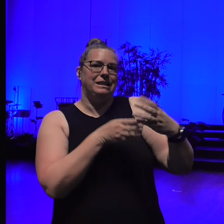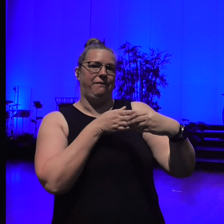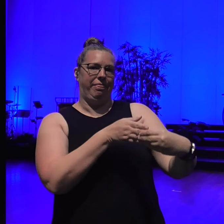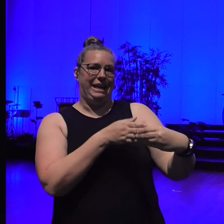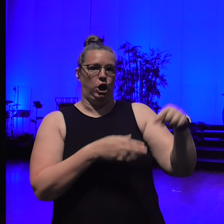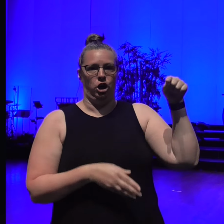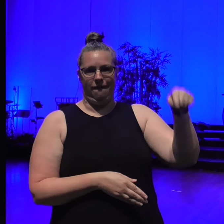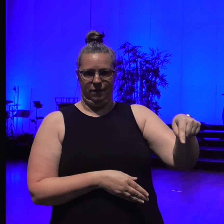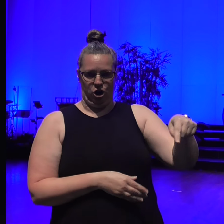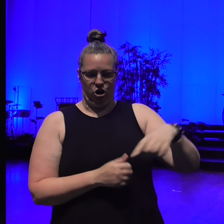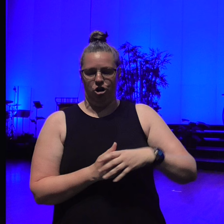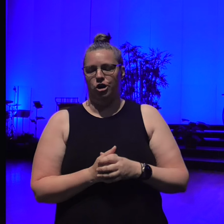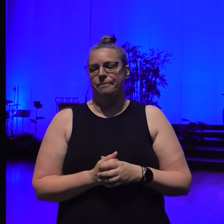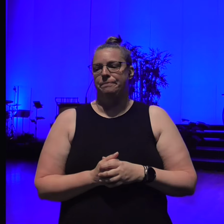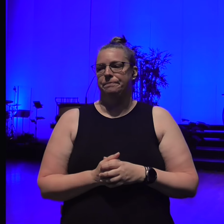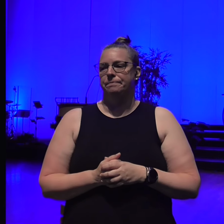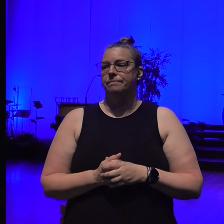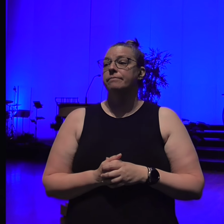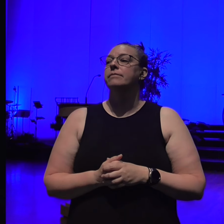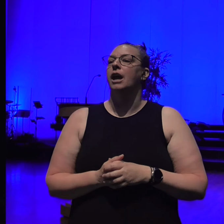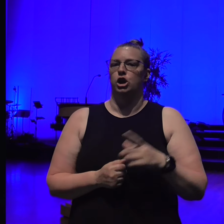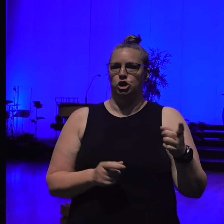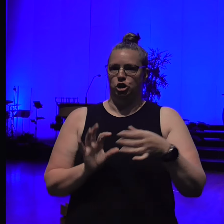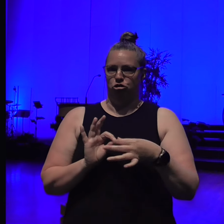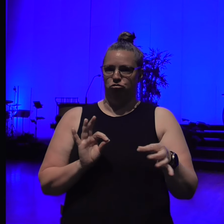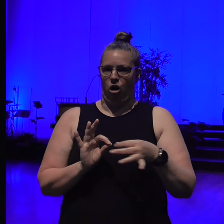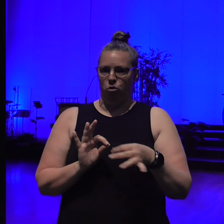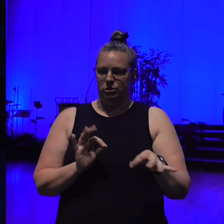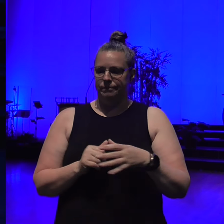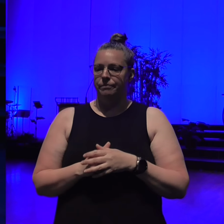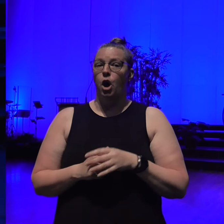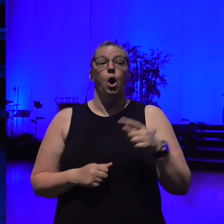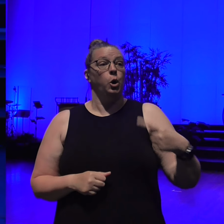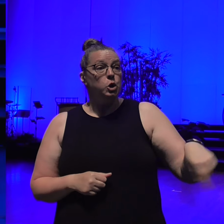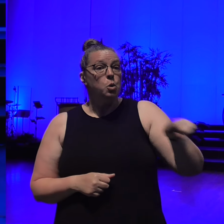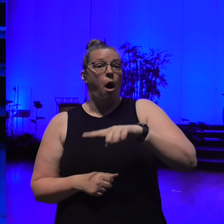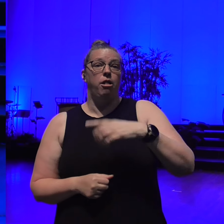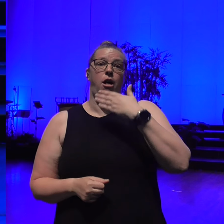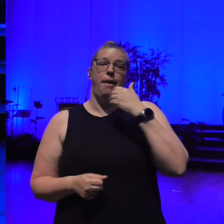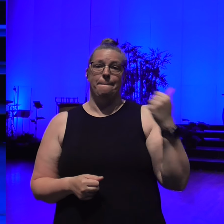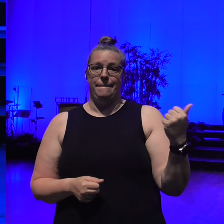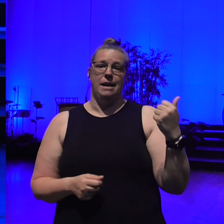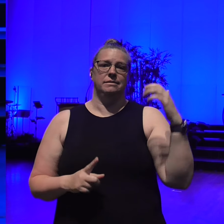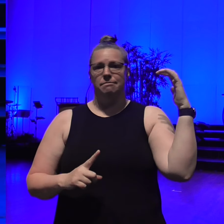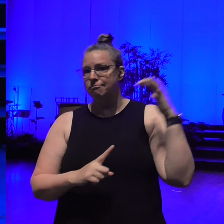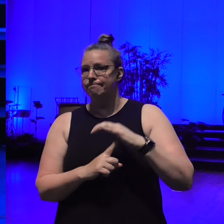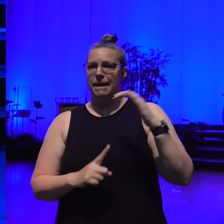es Carol Wilkkey Um ella comparte que todos ustedes son el mejor personal con el que he trabajado y me siento